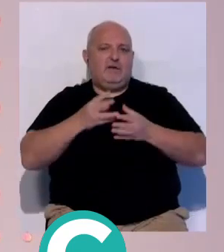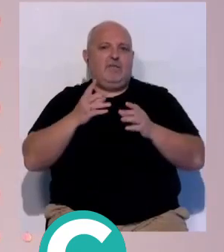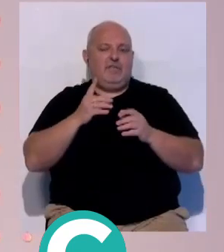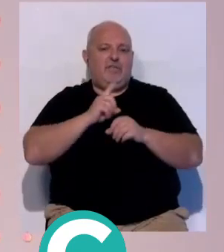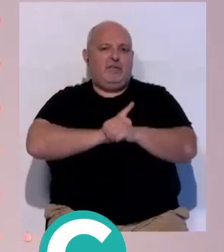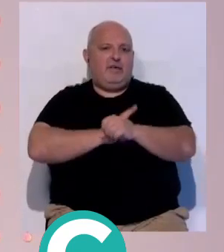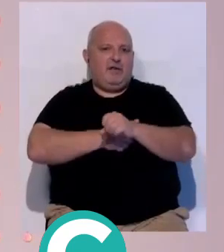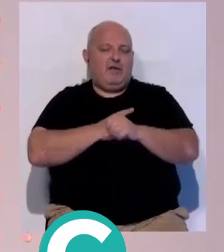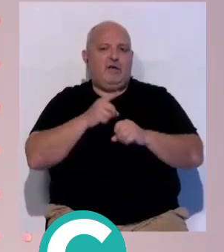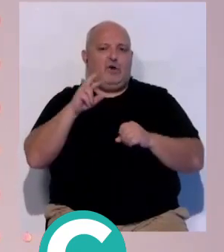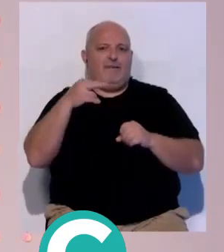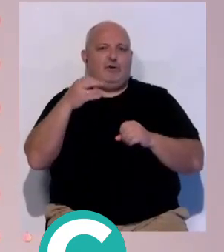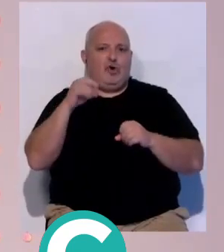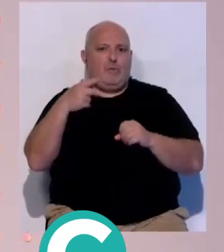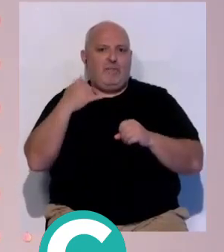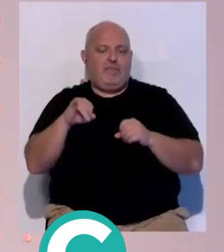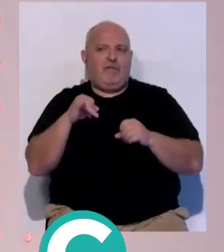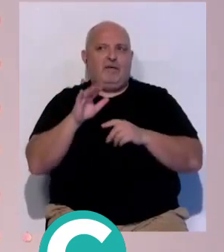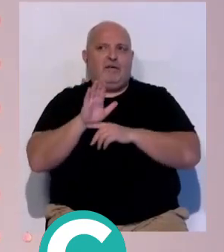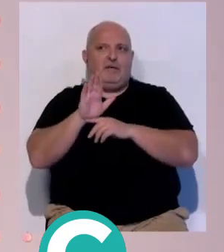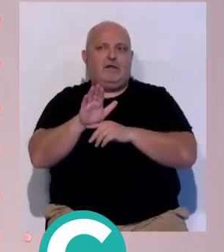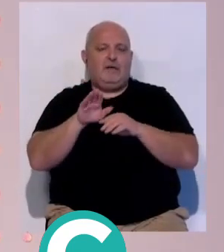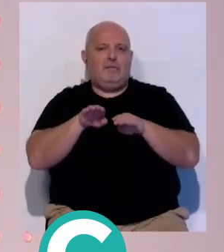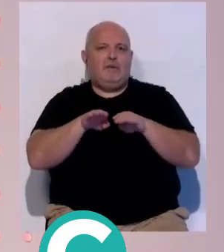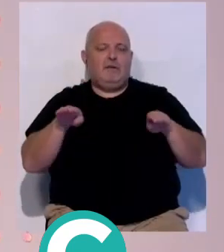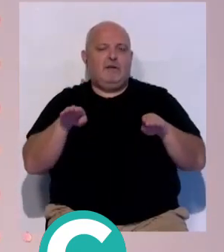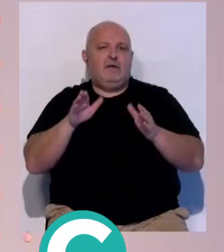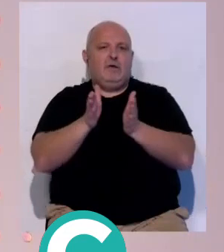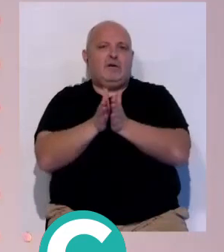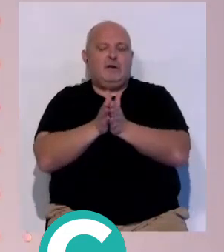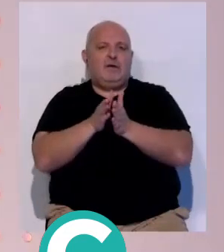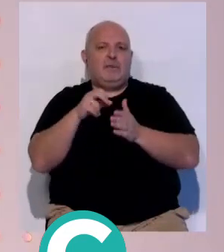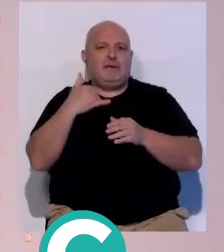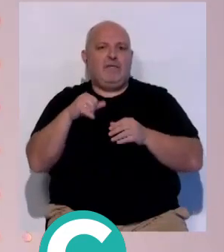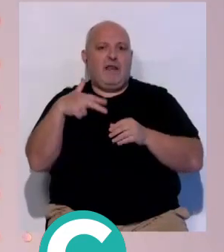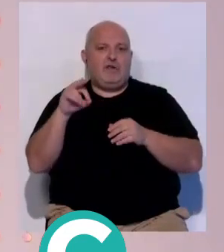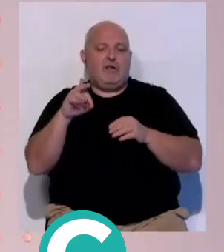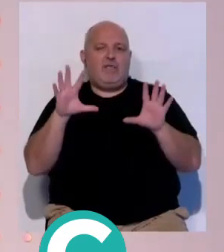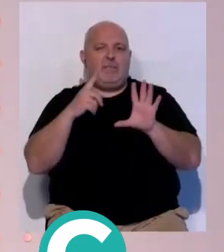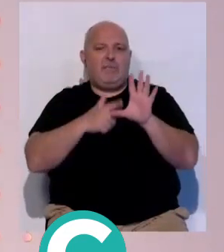Roberto Gómez va a presentar esta mesa nuestra compañera Beatriz anillo a las 10:30 una mesa